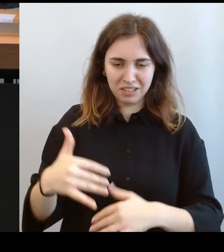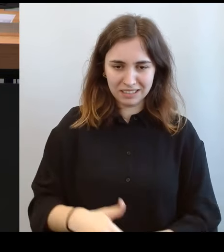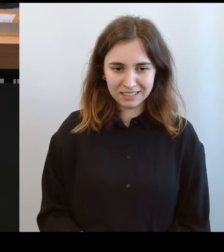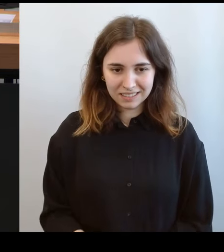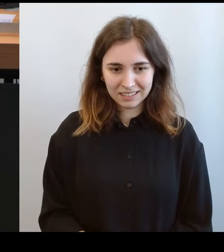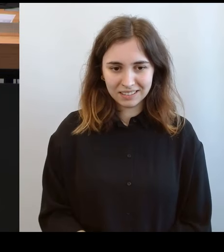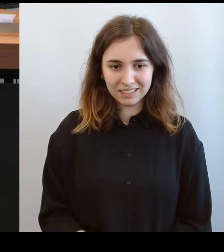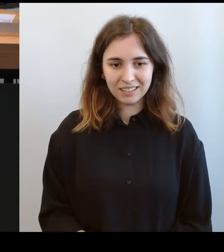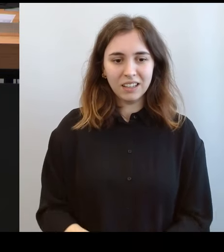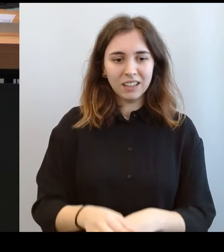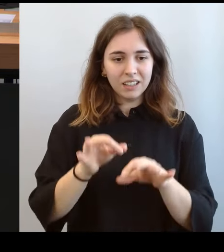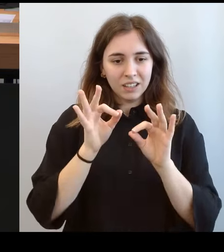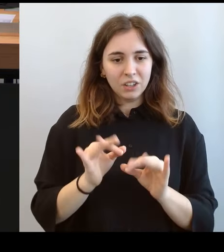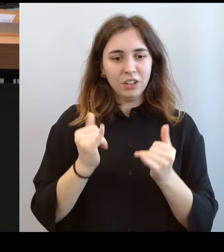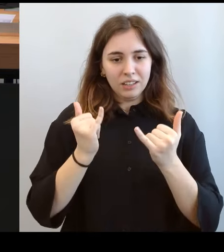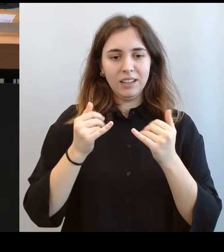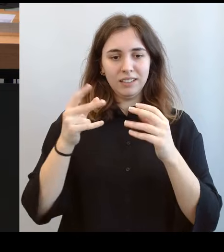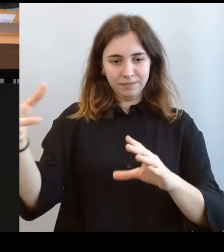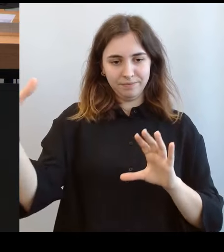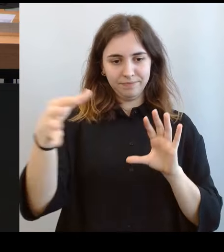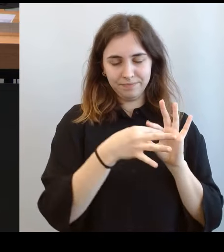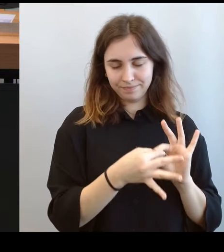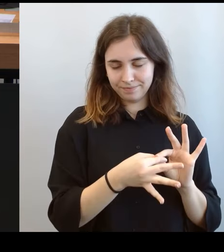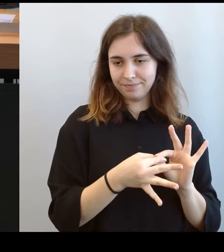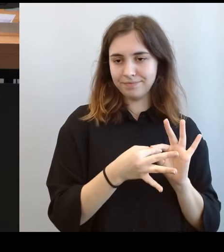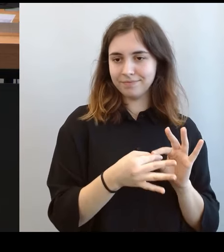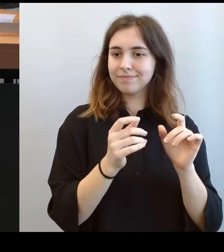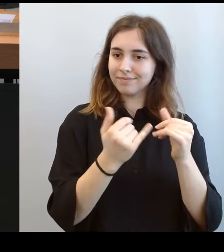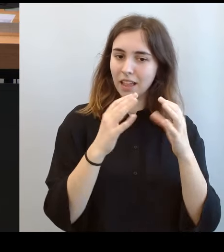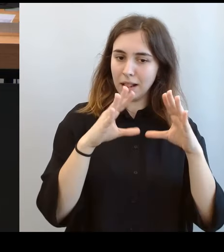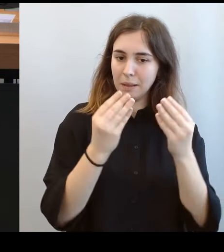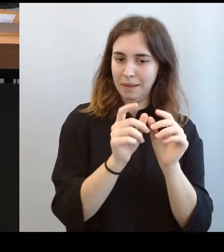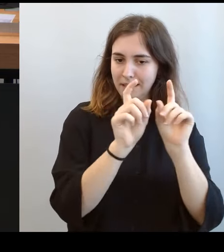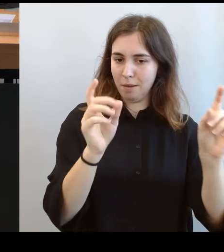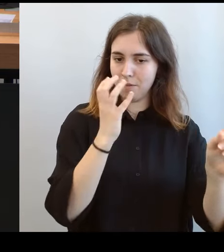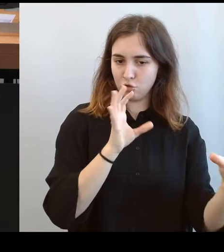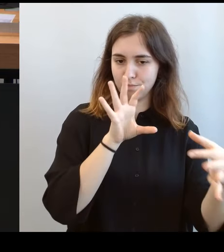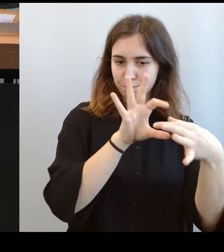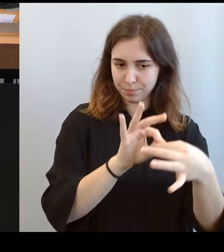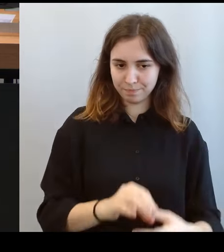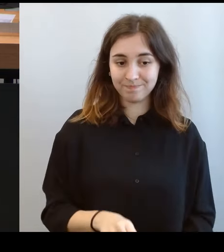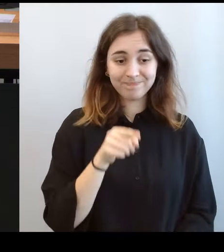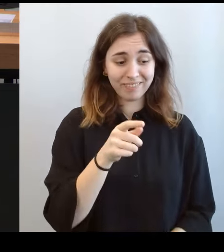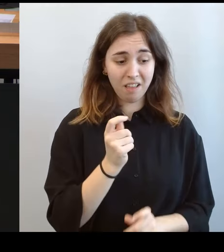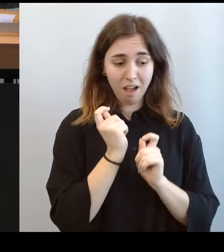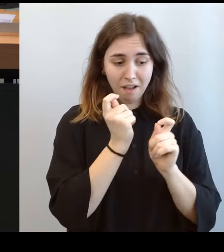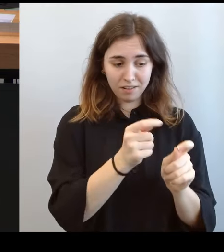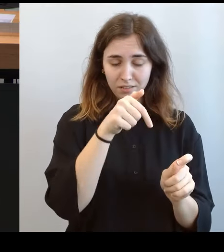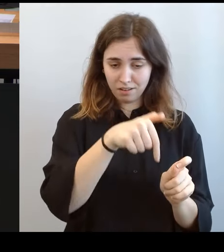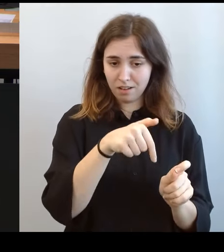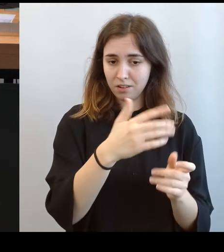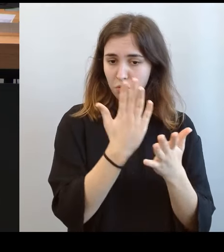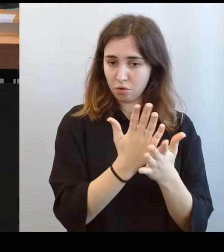Jetzt zur Sache selbst. Der Antrag, der hier zugrunde liegt, und dazu ist das entsprechende Ja mit großer Breite formuliert.